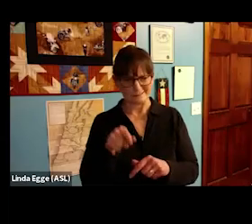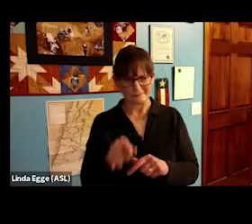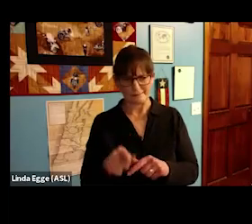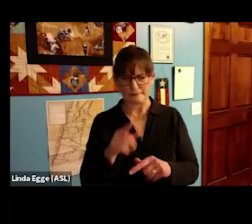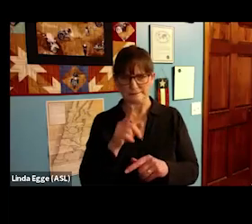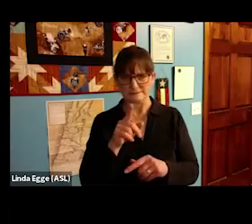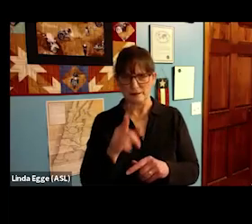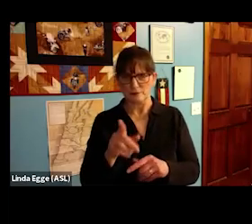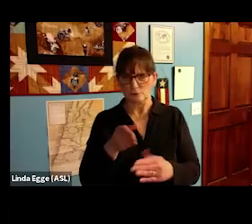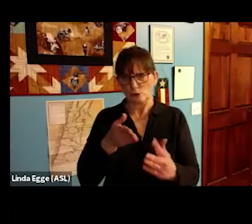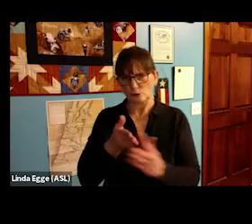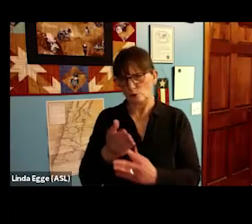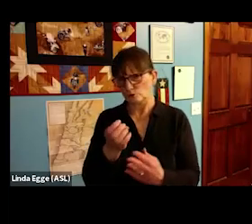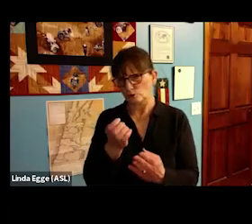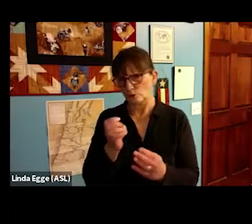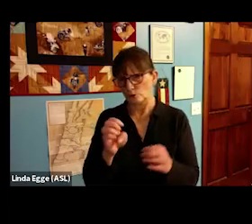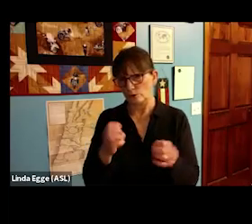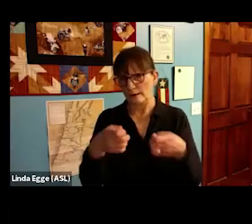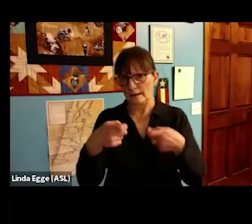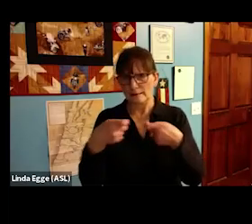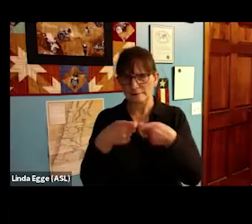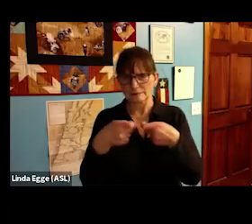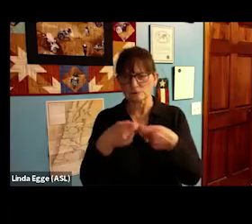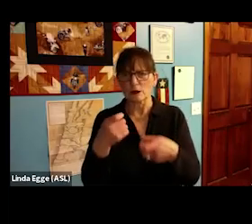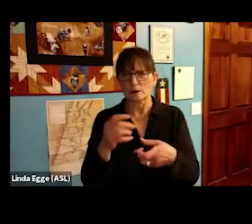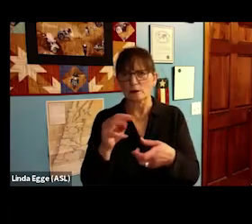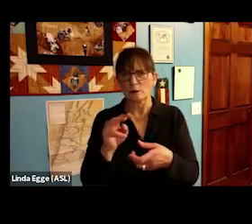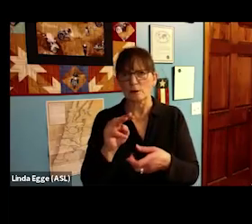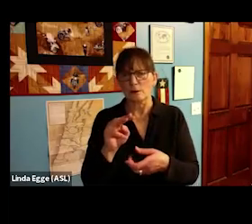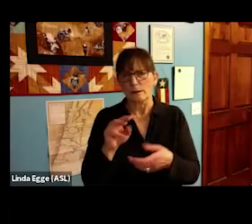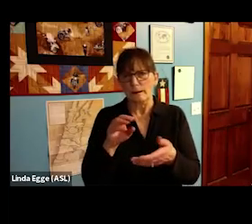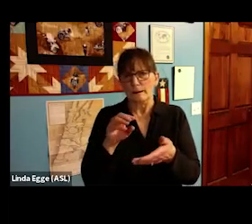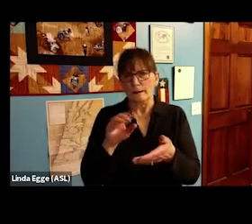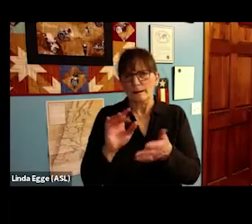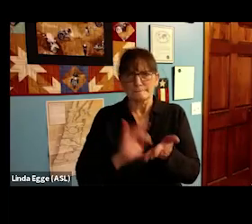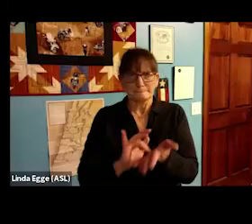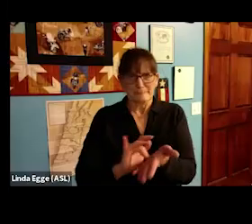y eficientemente posible. Y para hacer eso, maximizar el uso